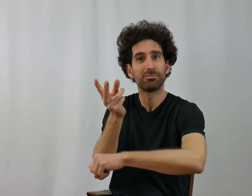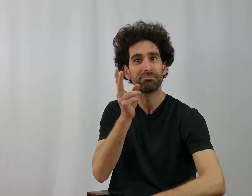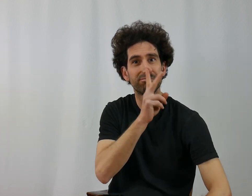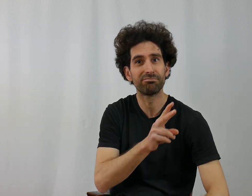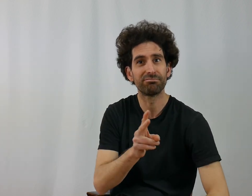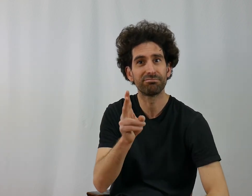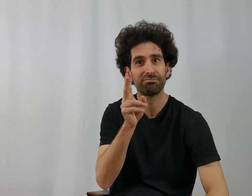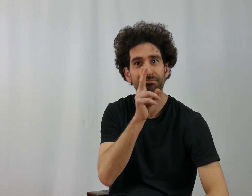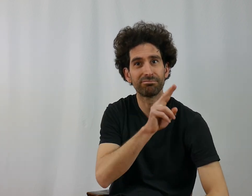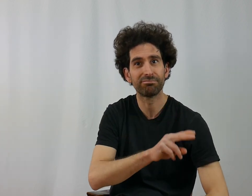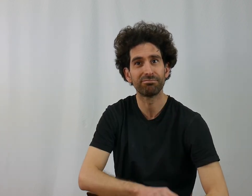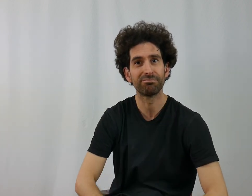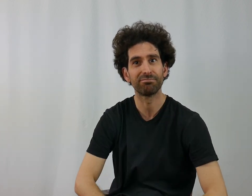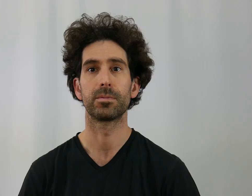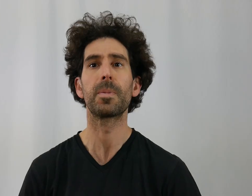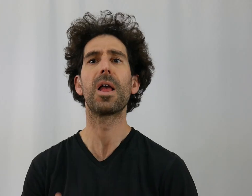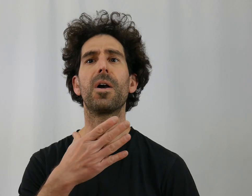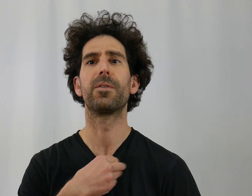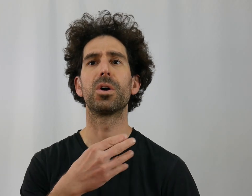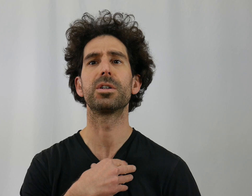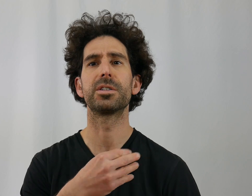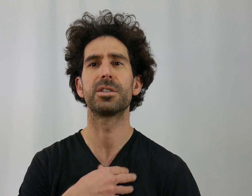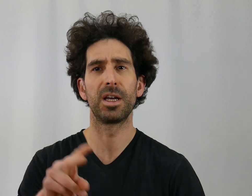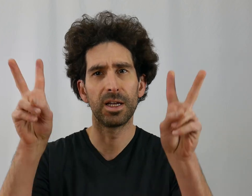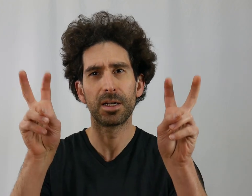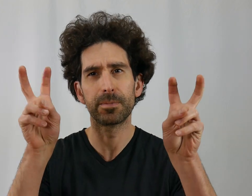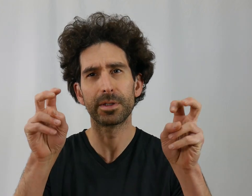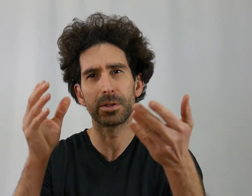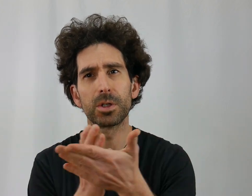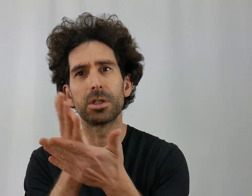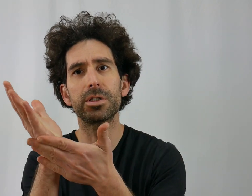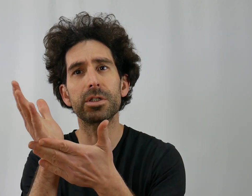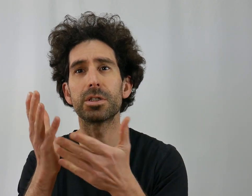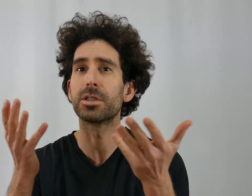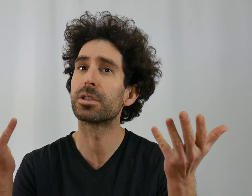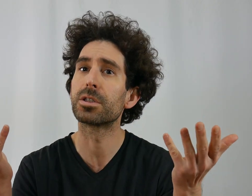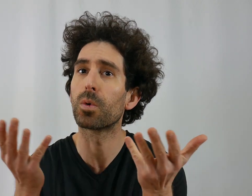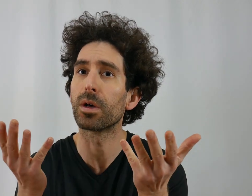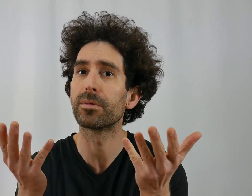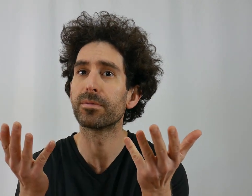C'est rigolo. Que veut dire cette expression ?